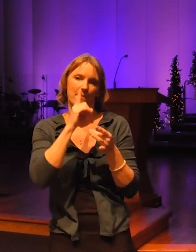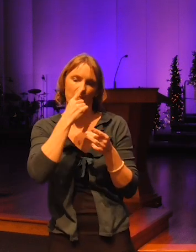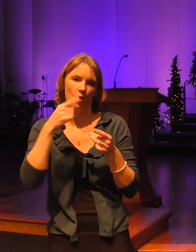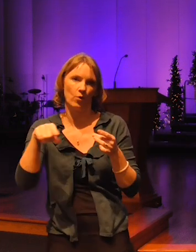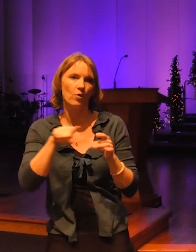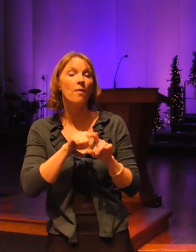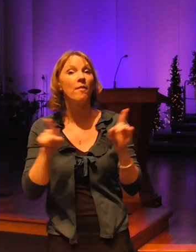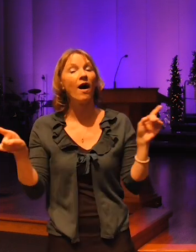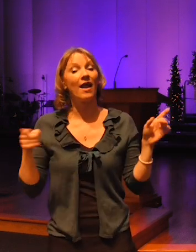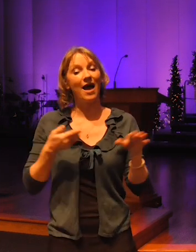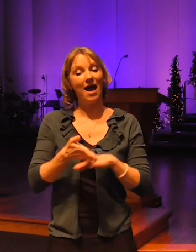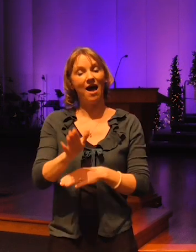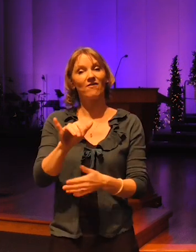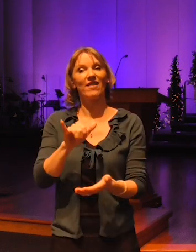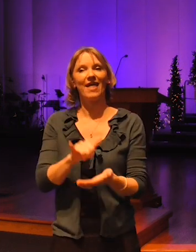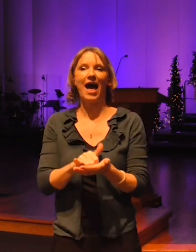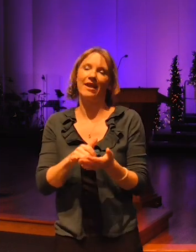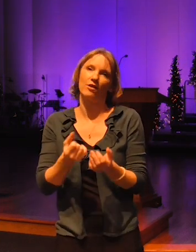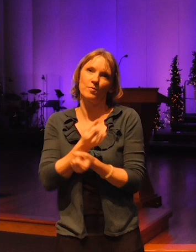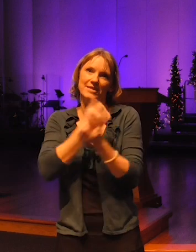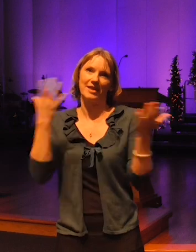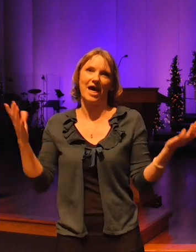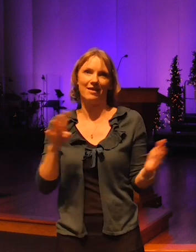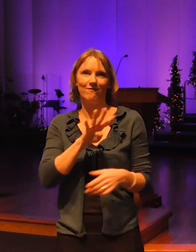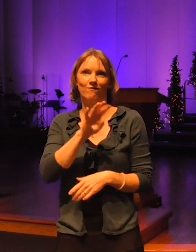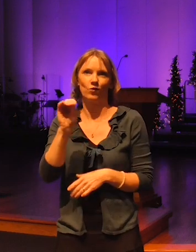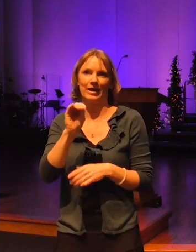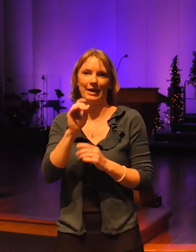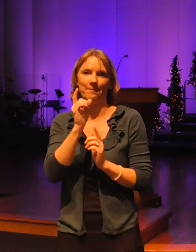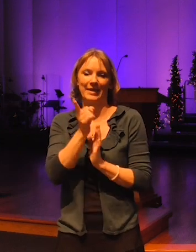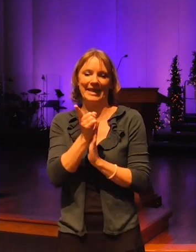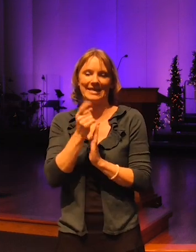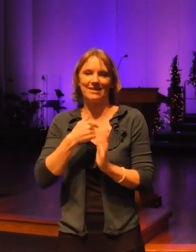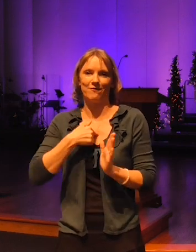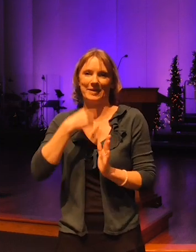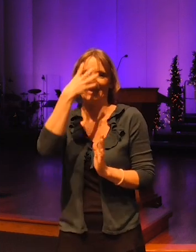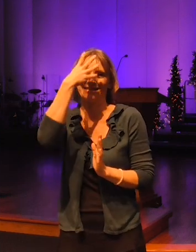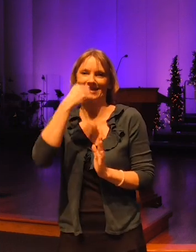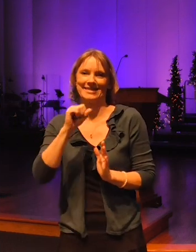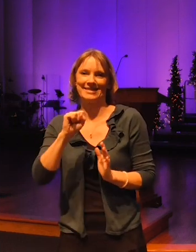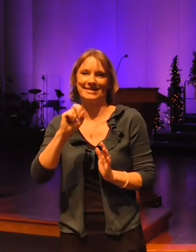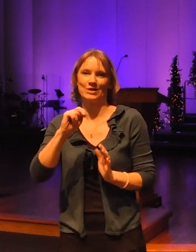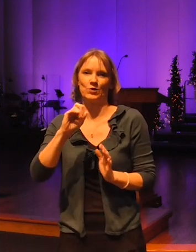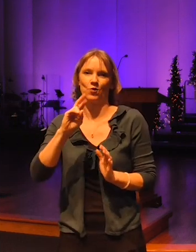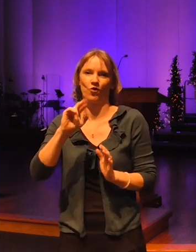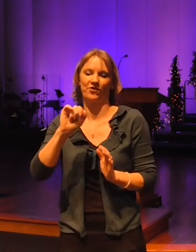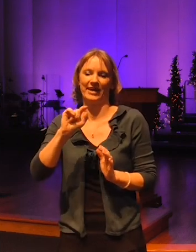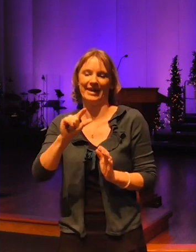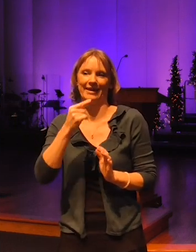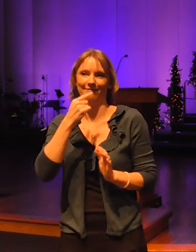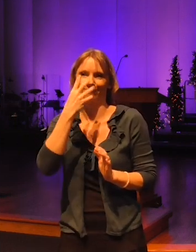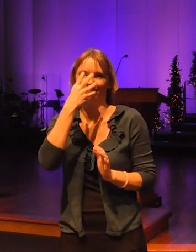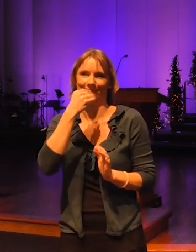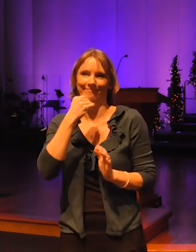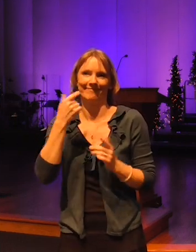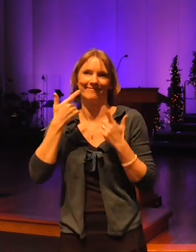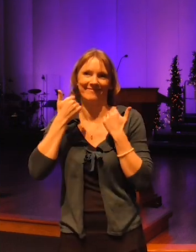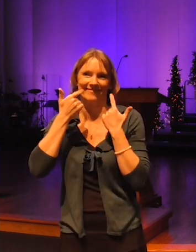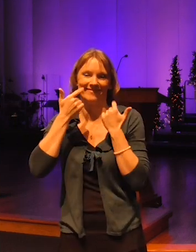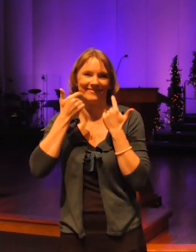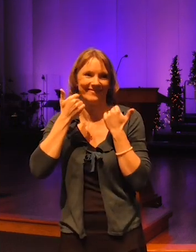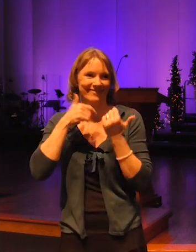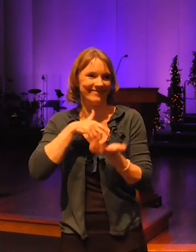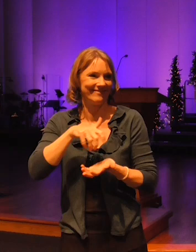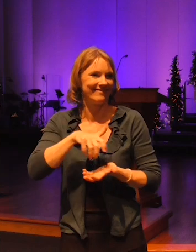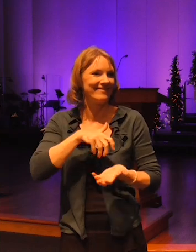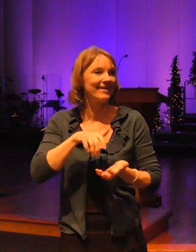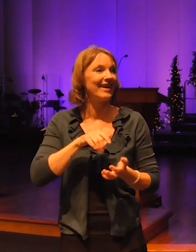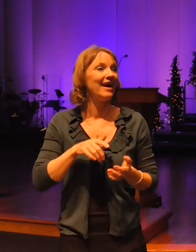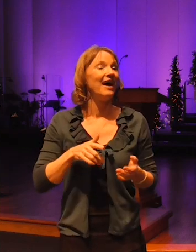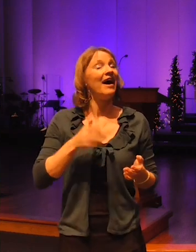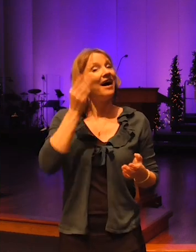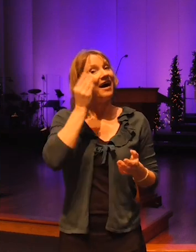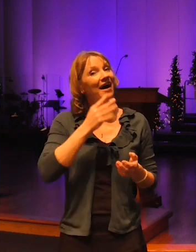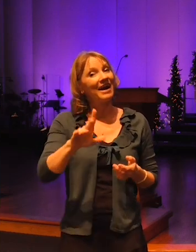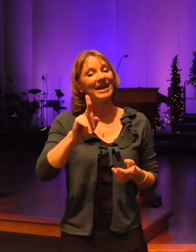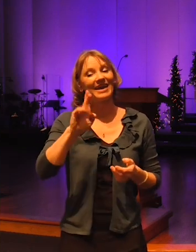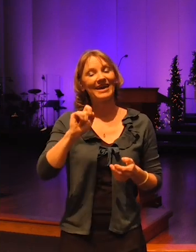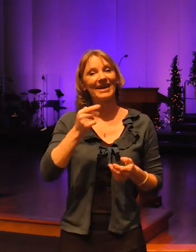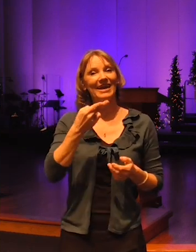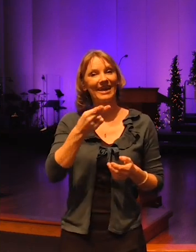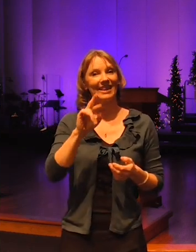hay ya sabes, 40 minutos míos [Risas] roncando Ahora Keith Richards tenía talento, tuvo